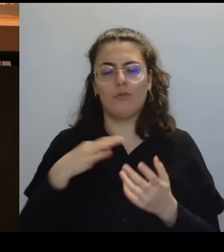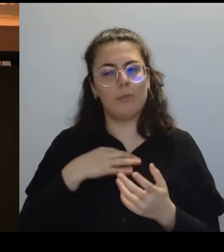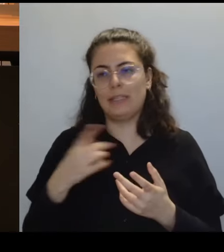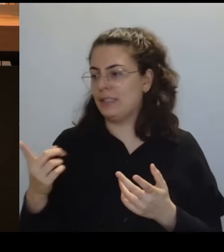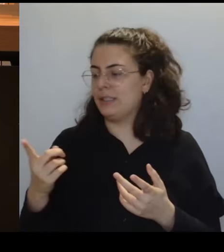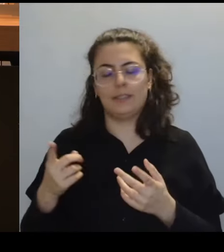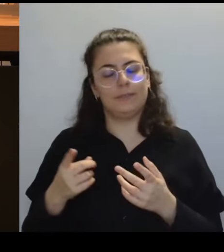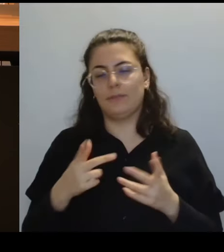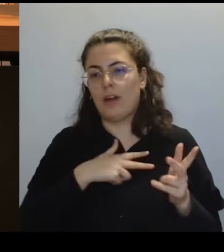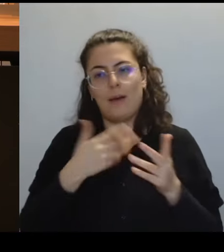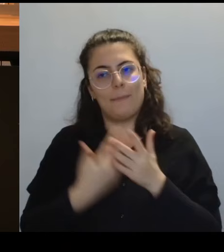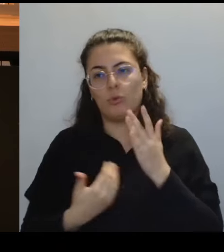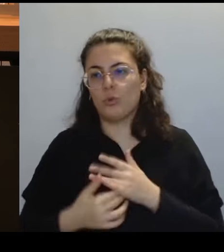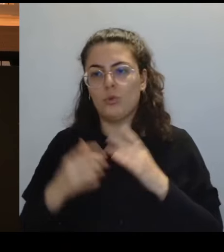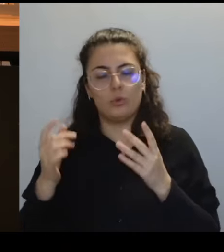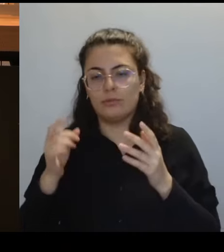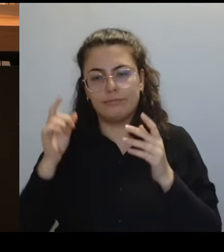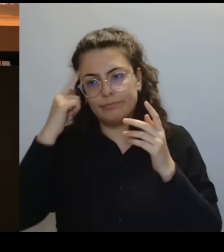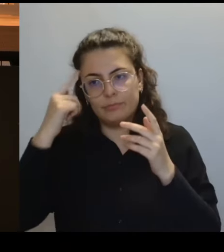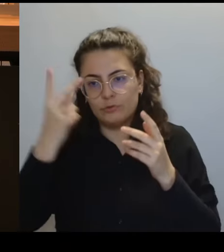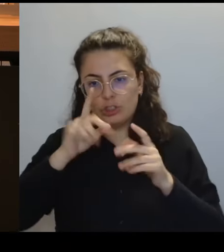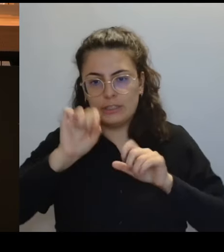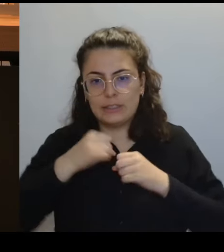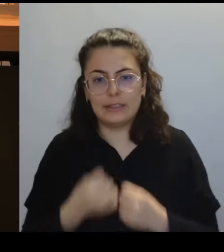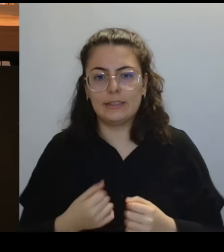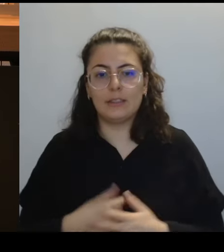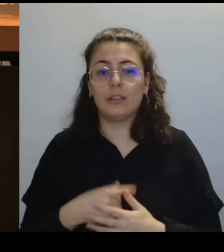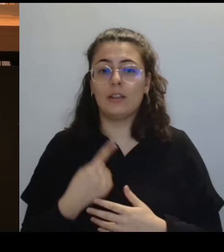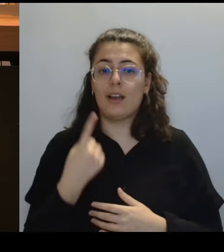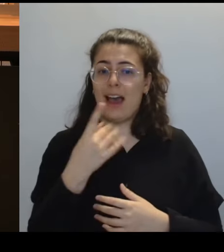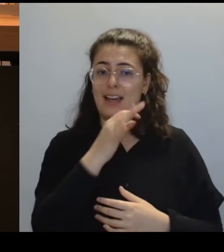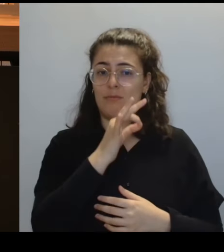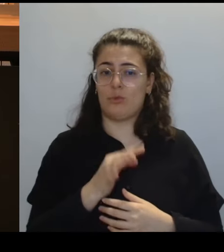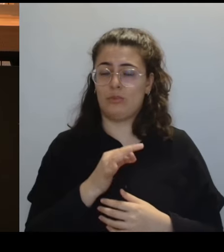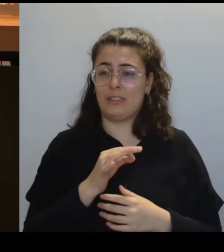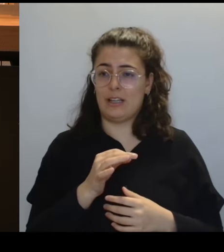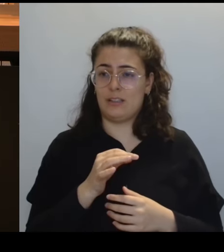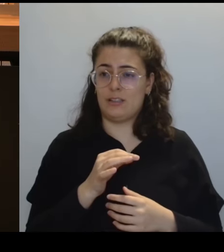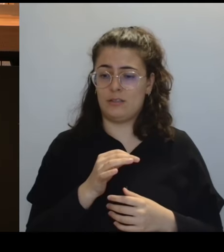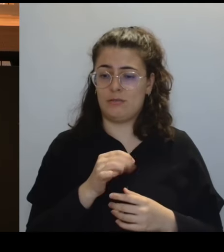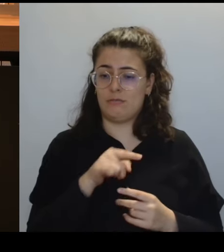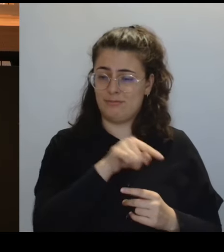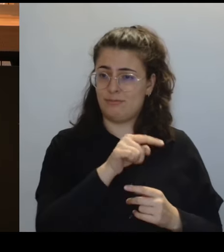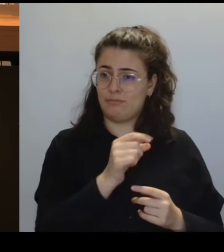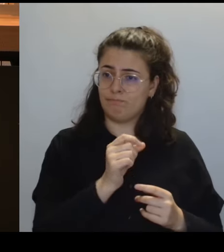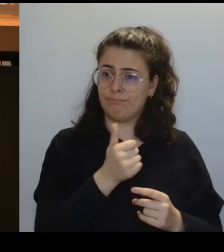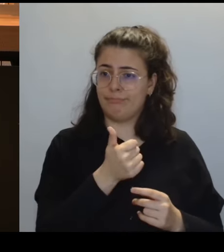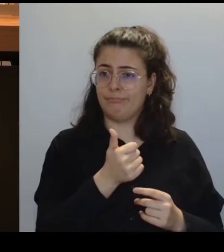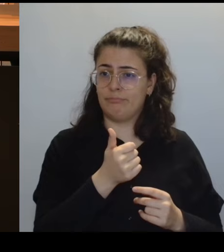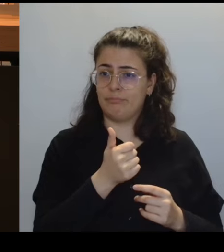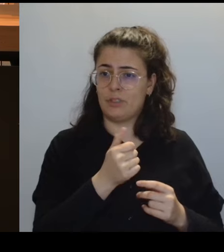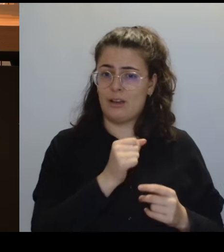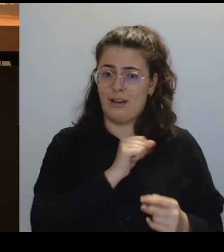1 % produziert laut Oxfam so viel CO2 wie die ärmsten 2/3 zusammen.